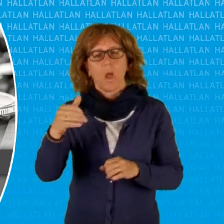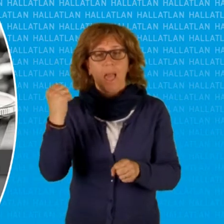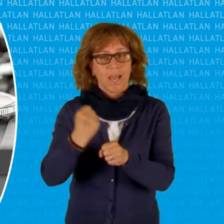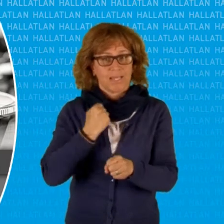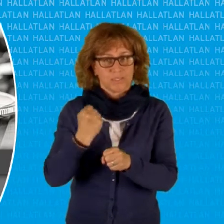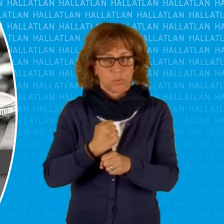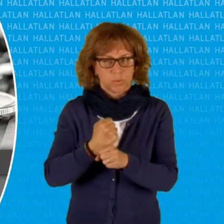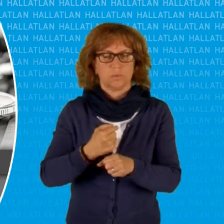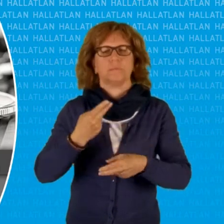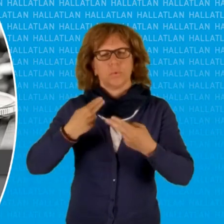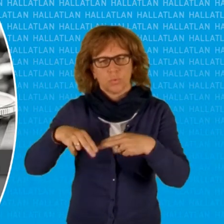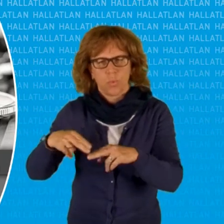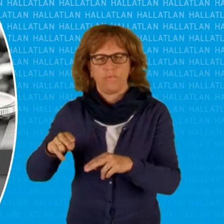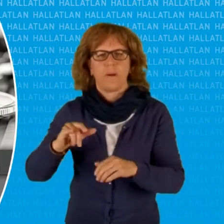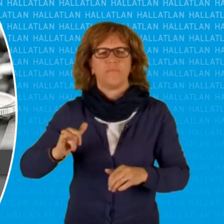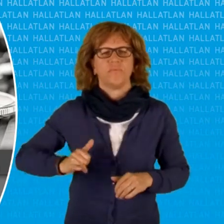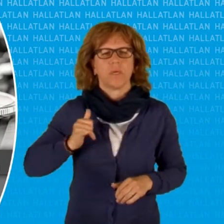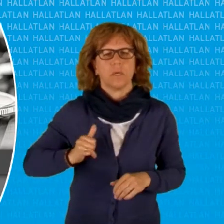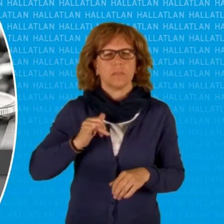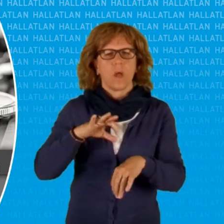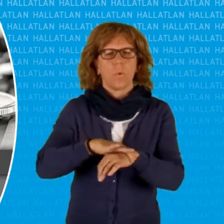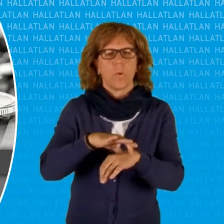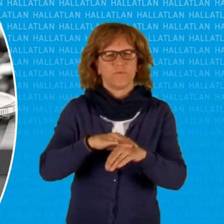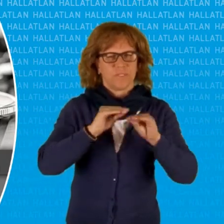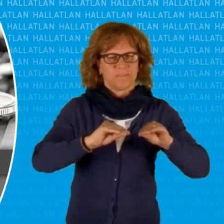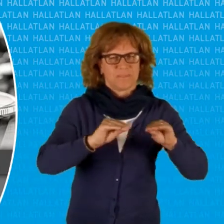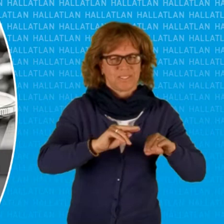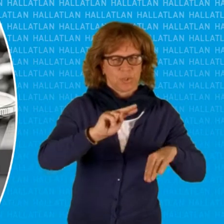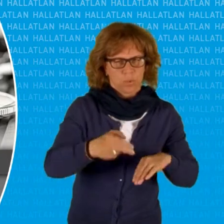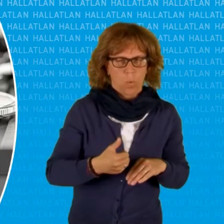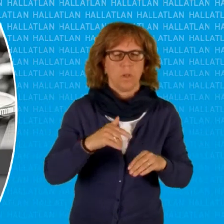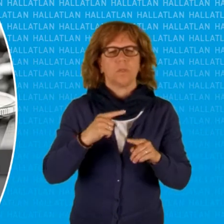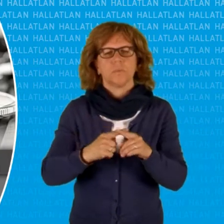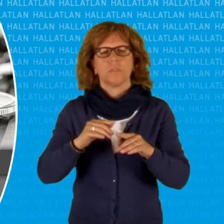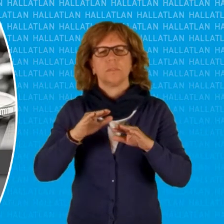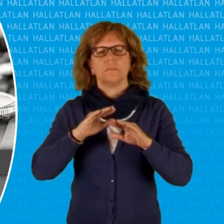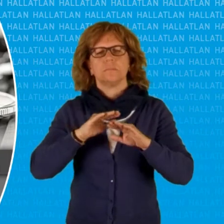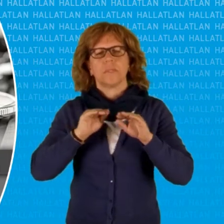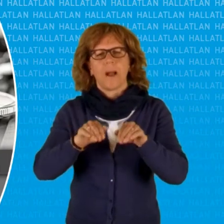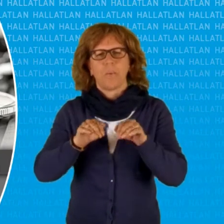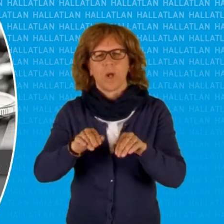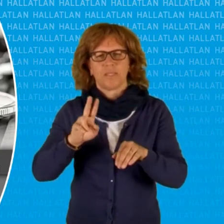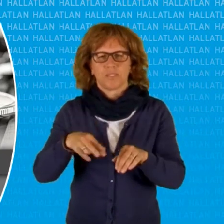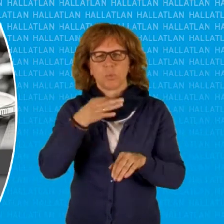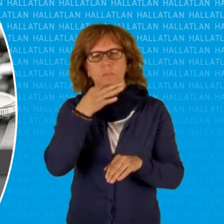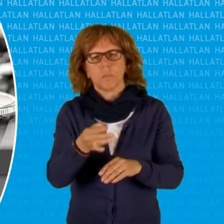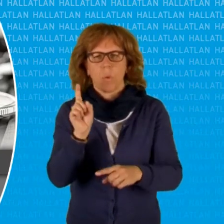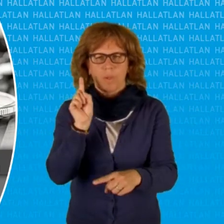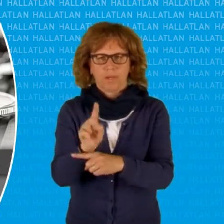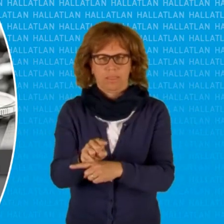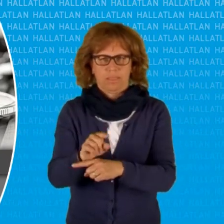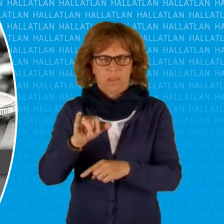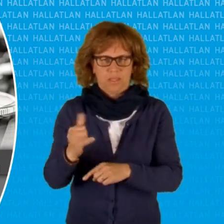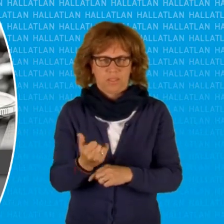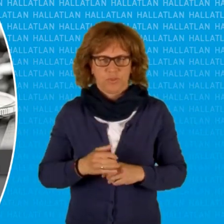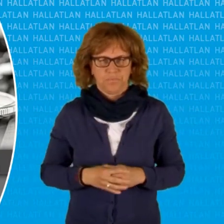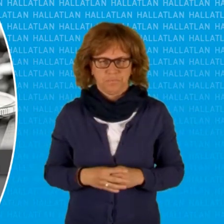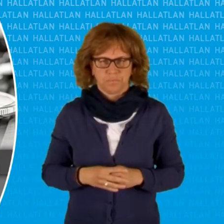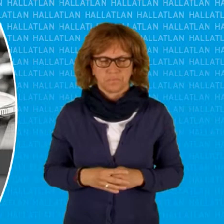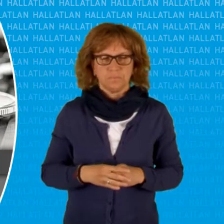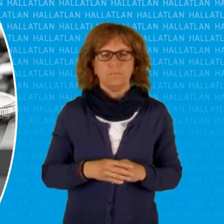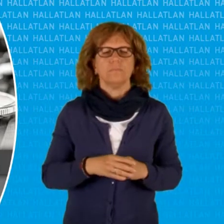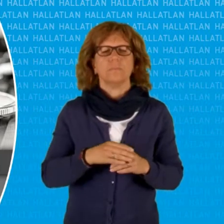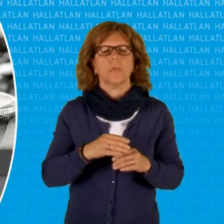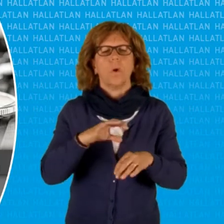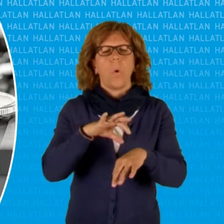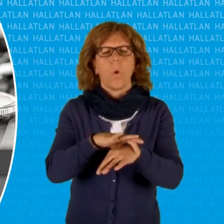Elkészült továbbá a fiatal orvosok képzéséről és támogatásáról szóló rendelet.